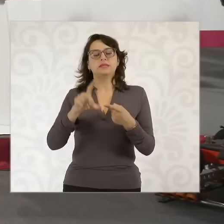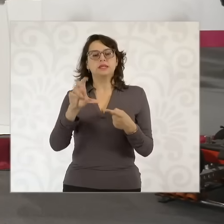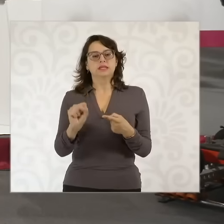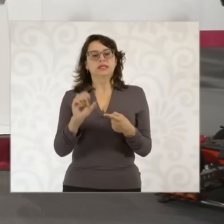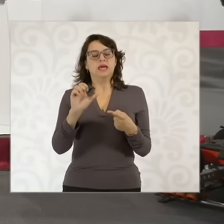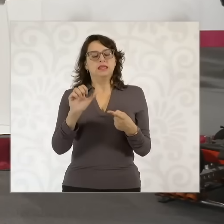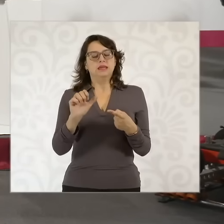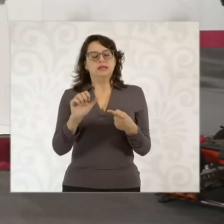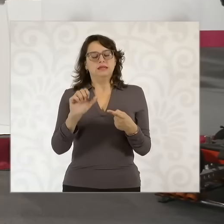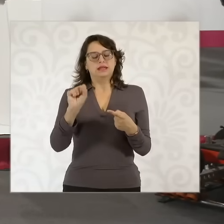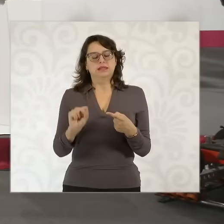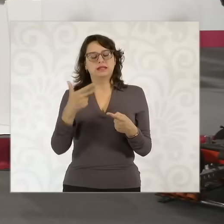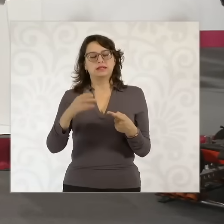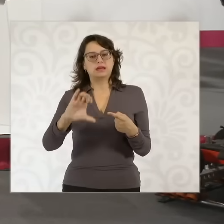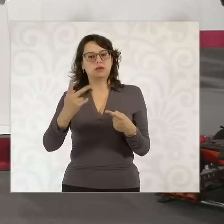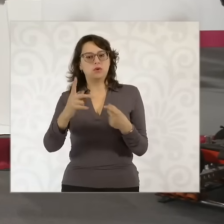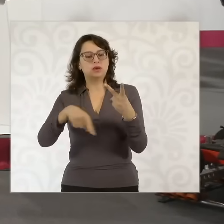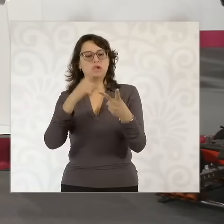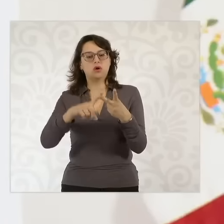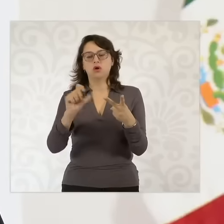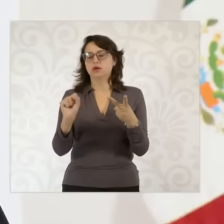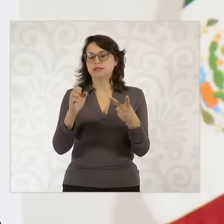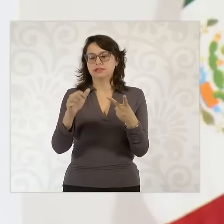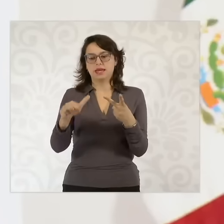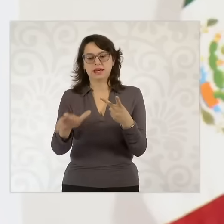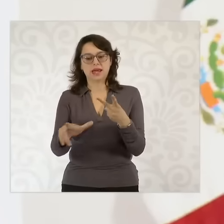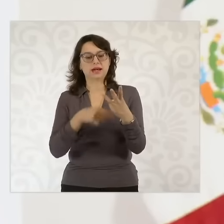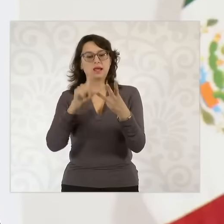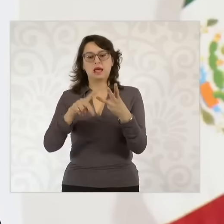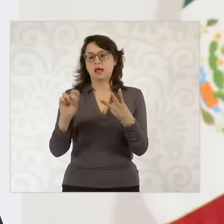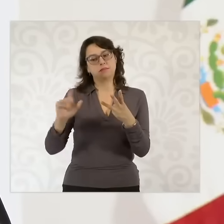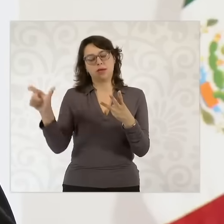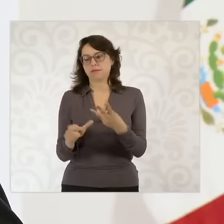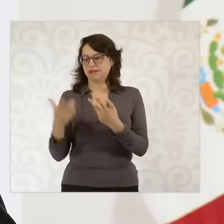la Secretaría de Energía y Pemex para poder atender estos eh requerimientos que nos ha